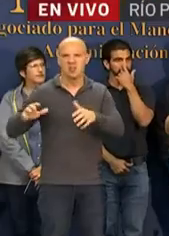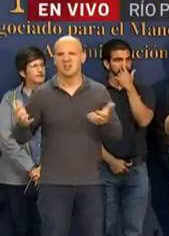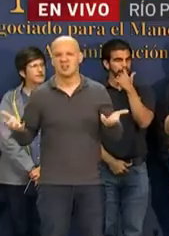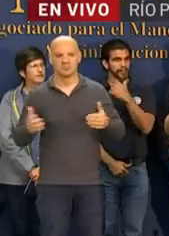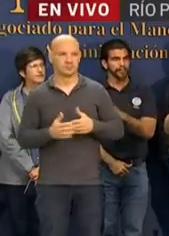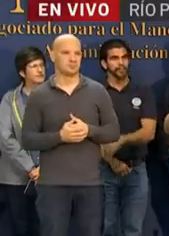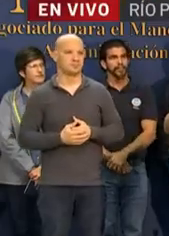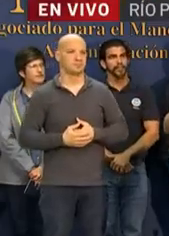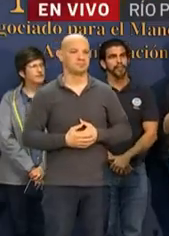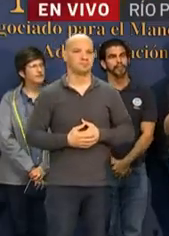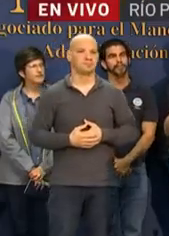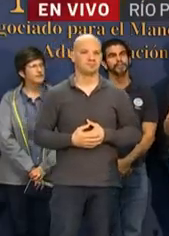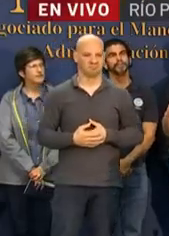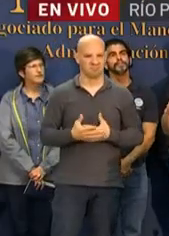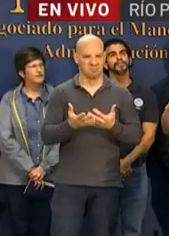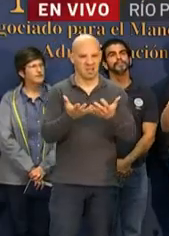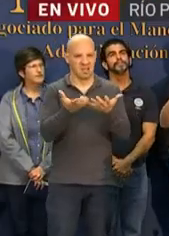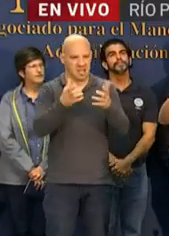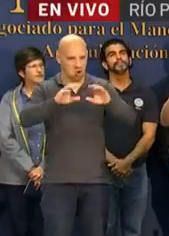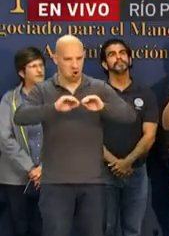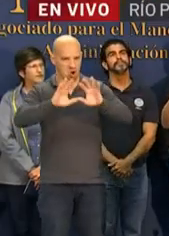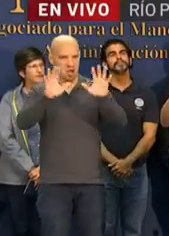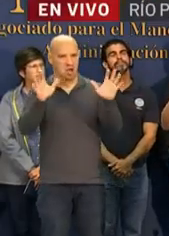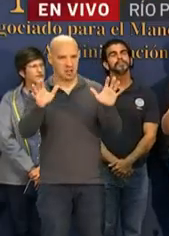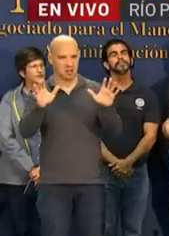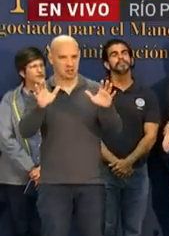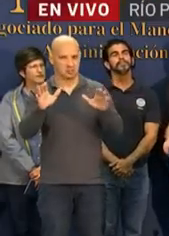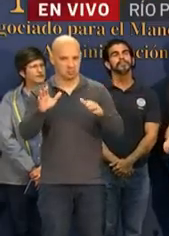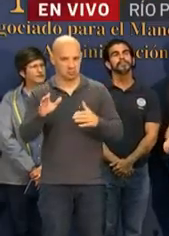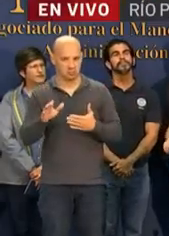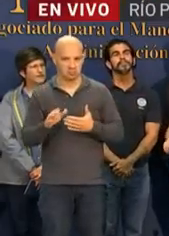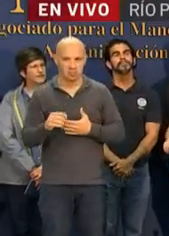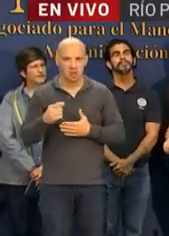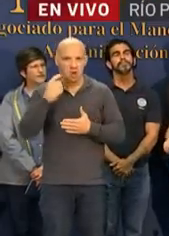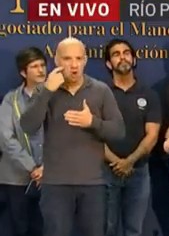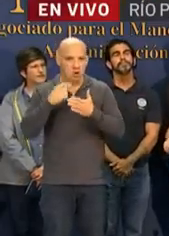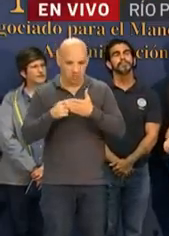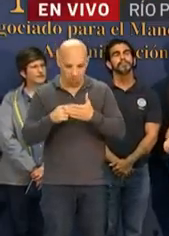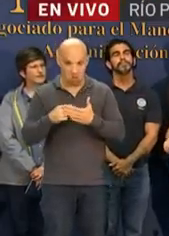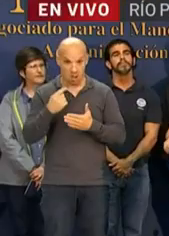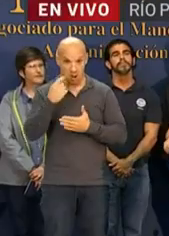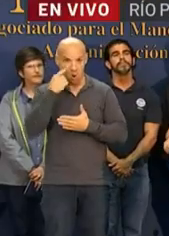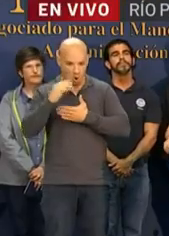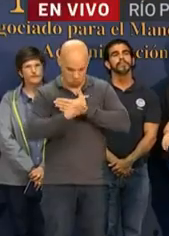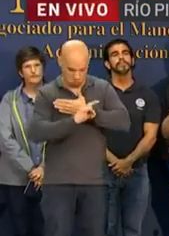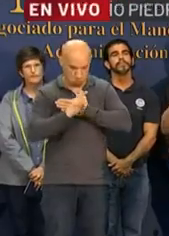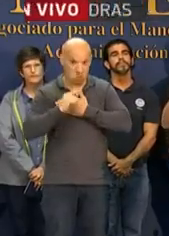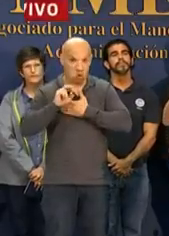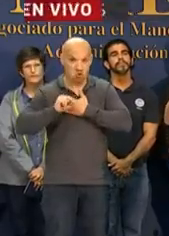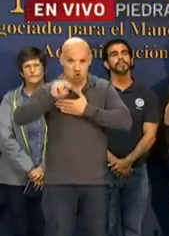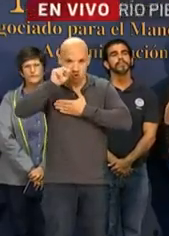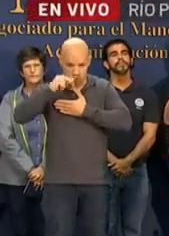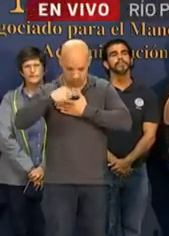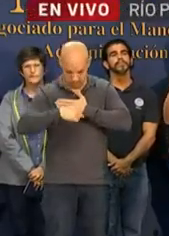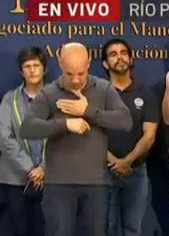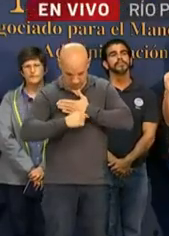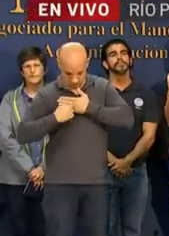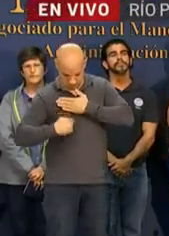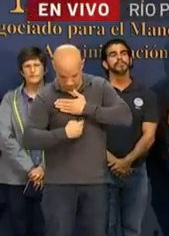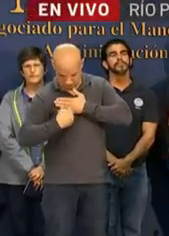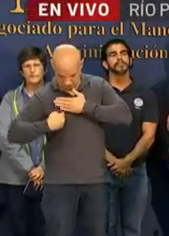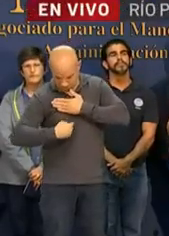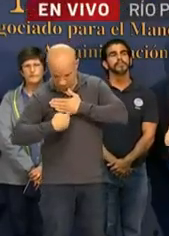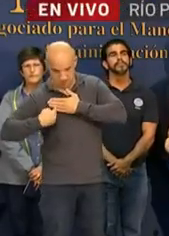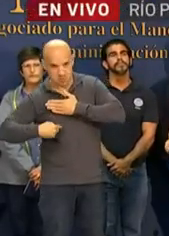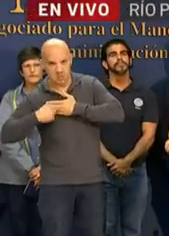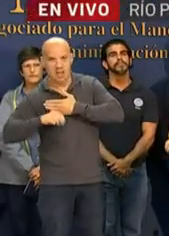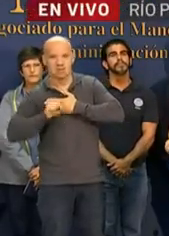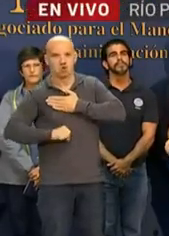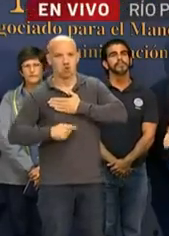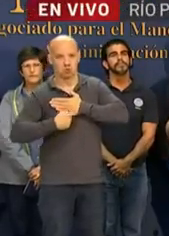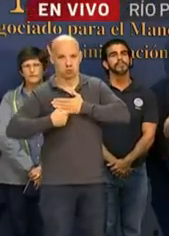IMPACTAR A TODA LA ISLA, CÓMO